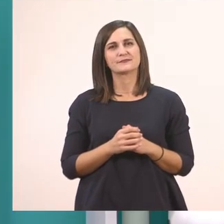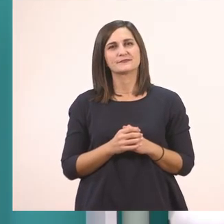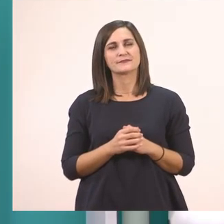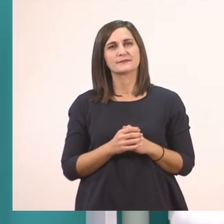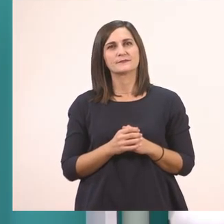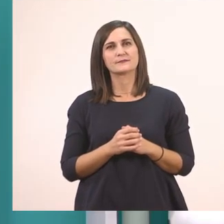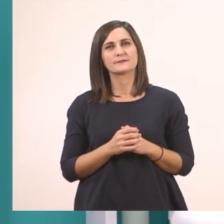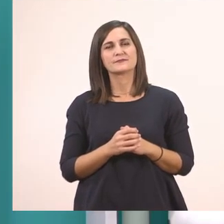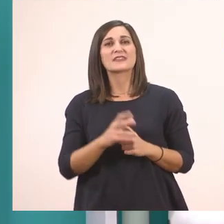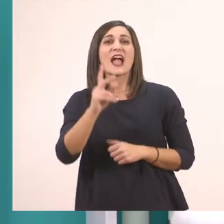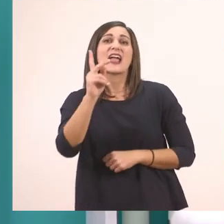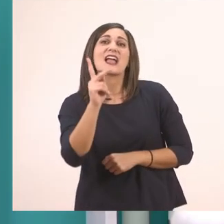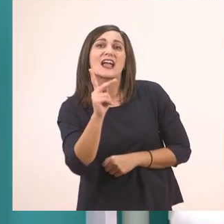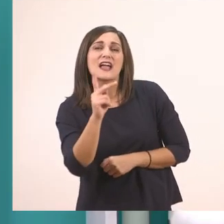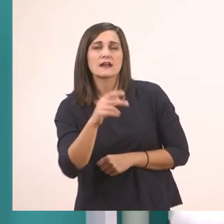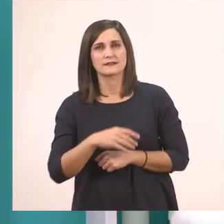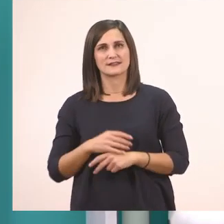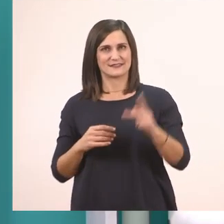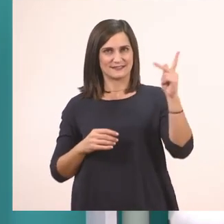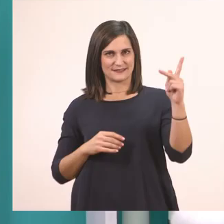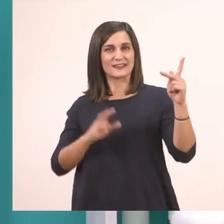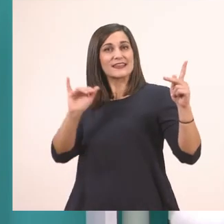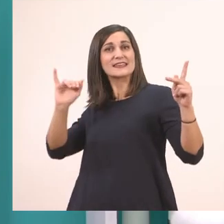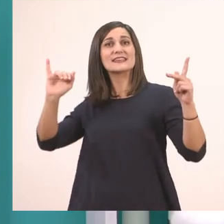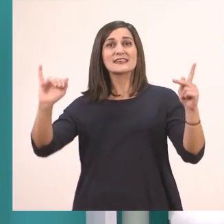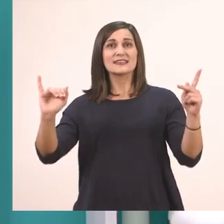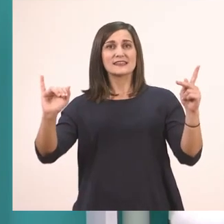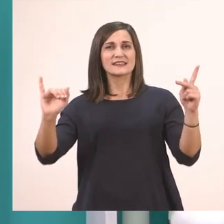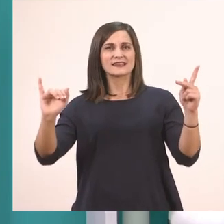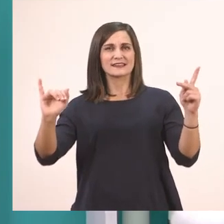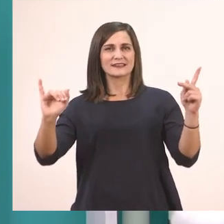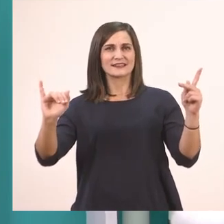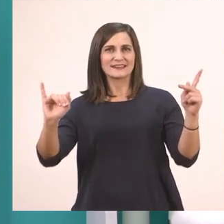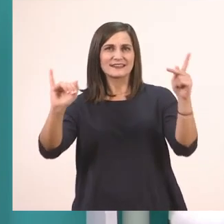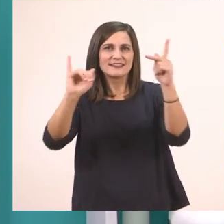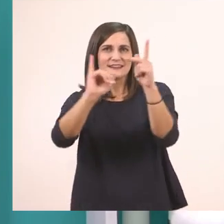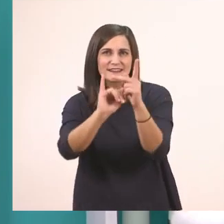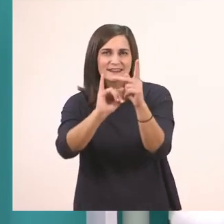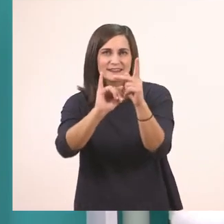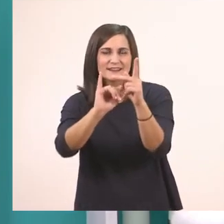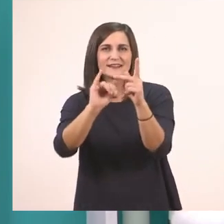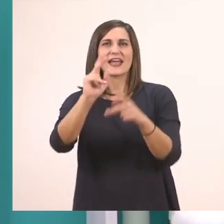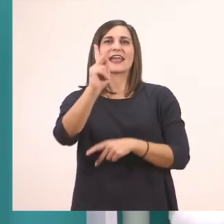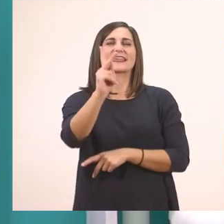Και κ + ι --> κι.